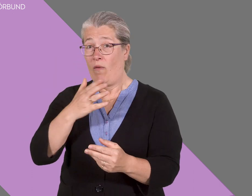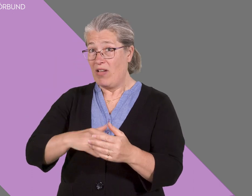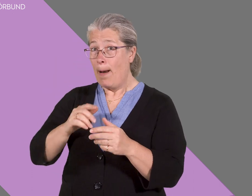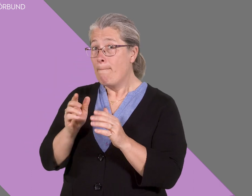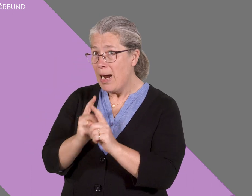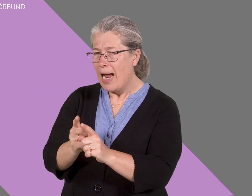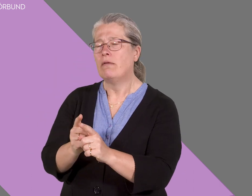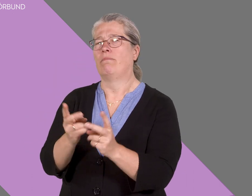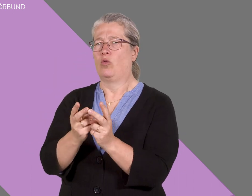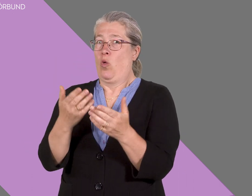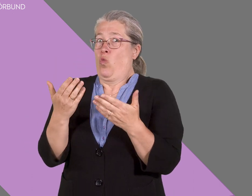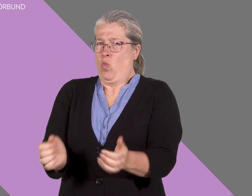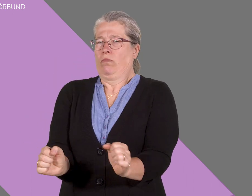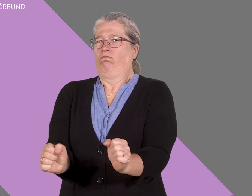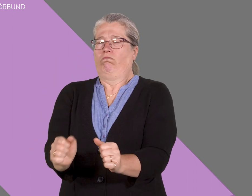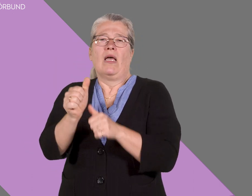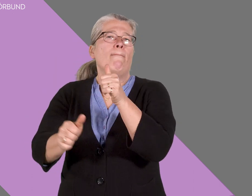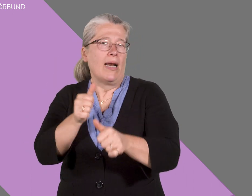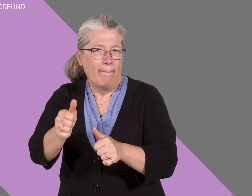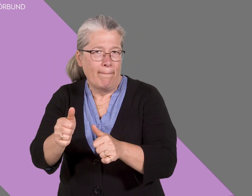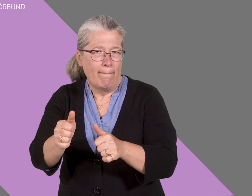Om du vill komma med ska du alltså skynda på!